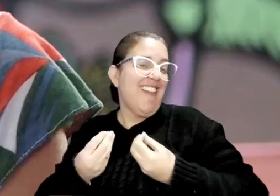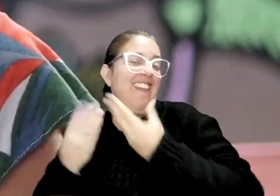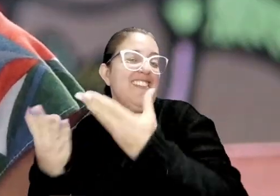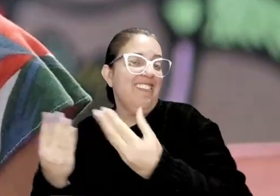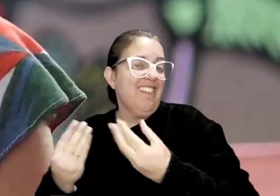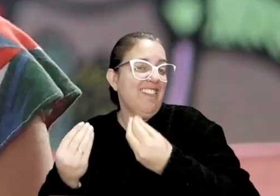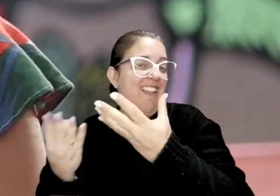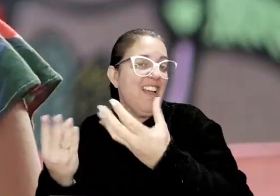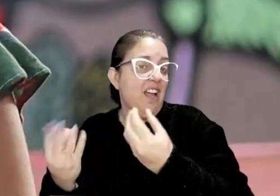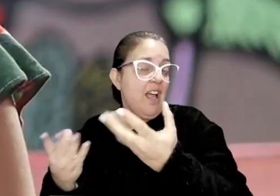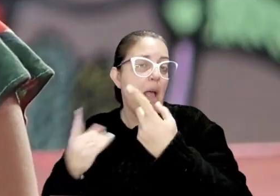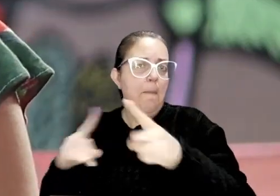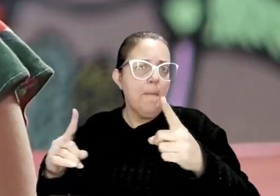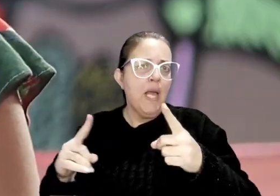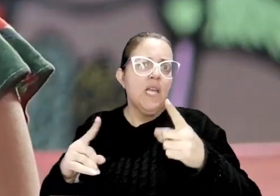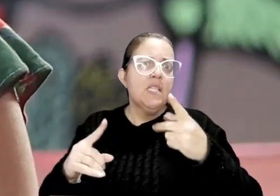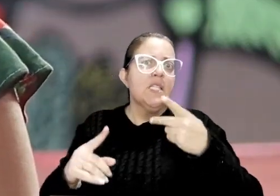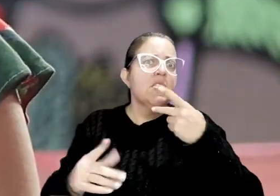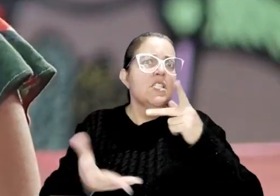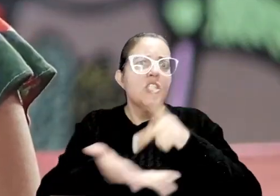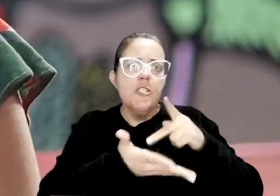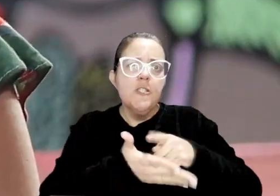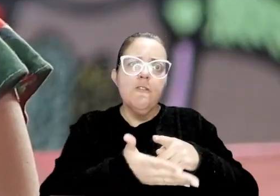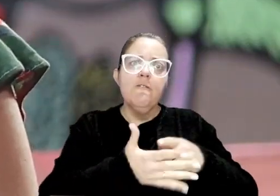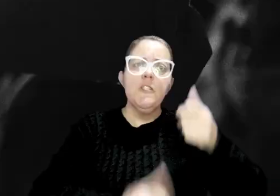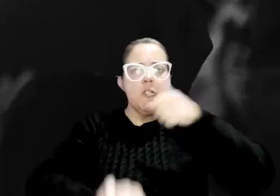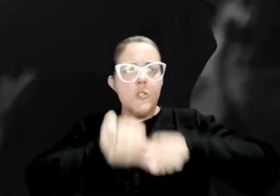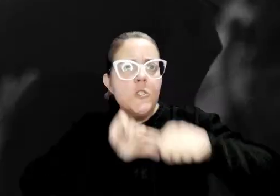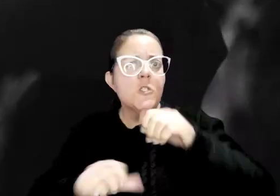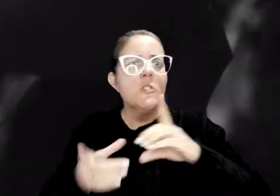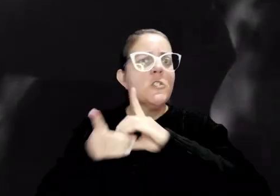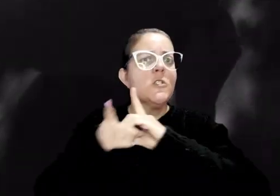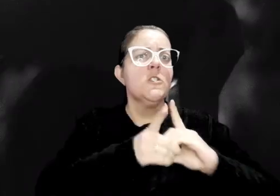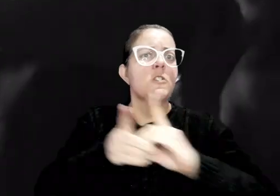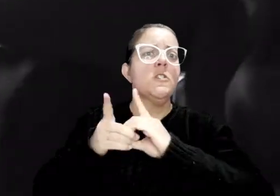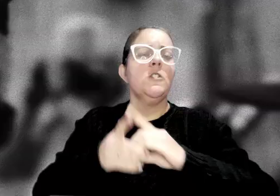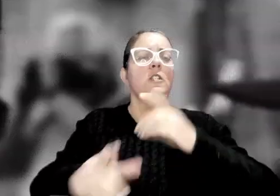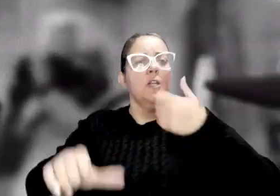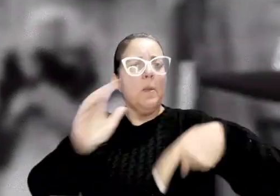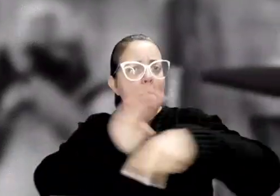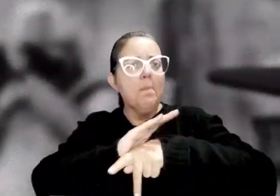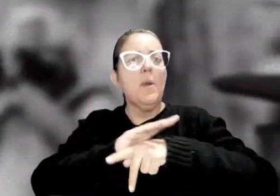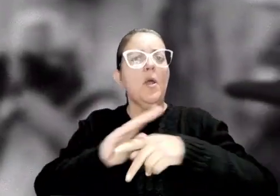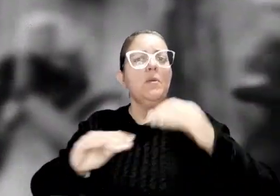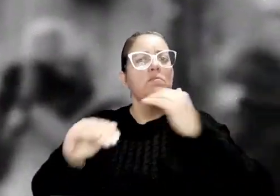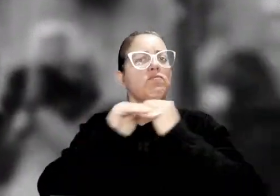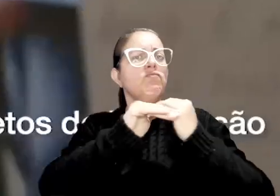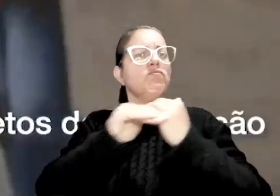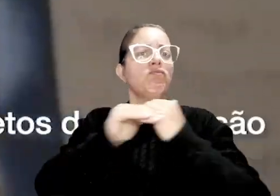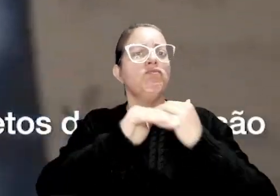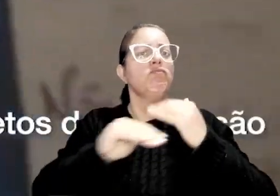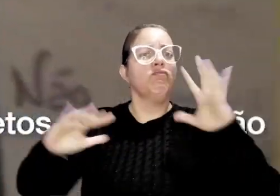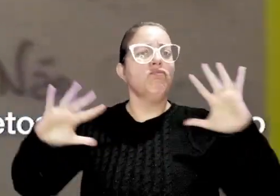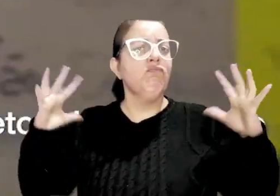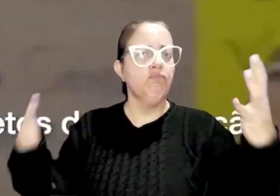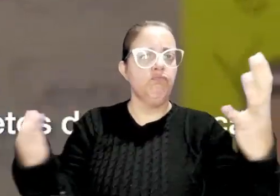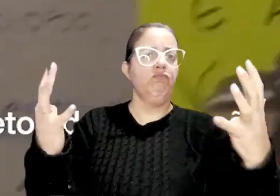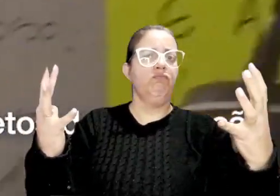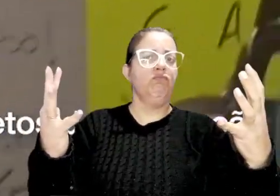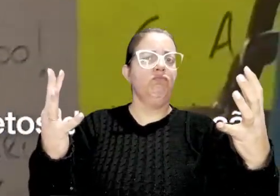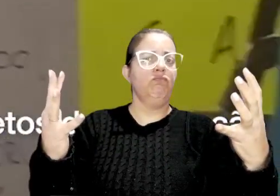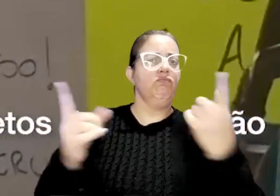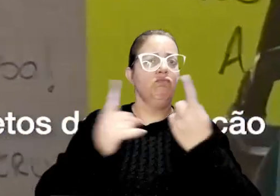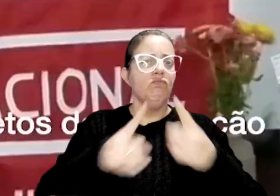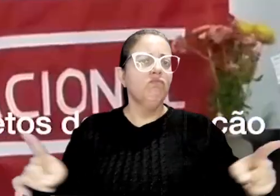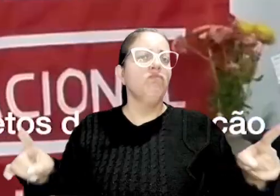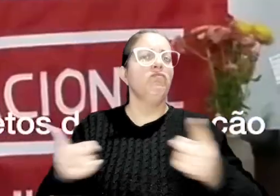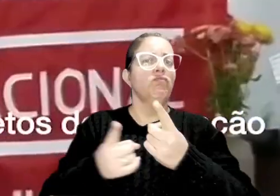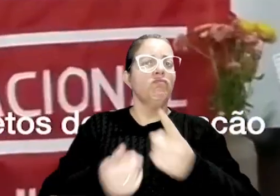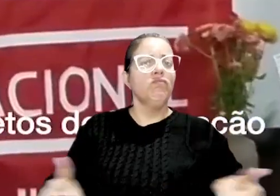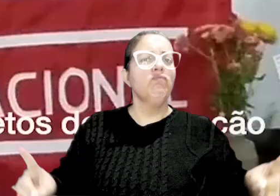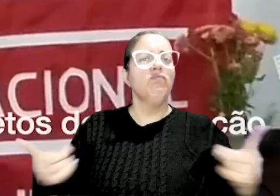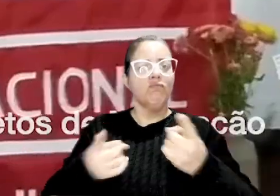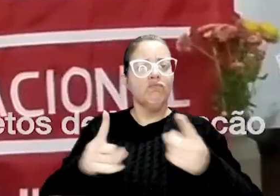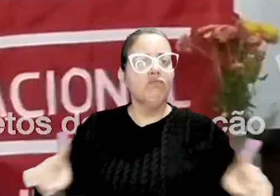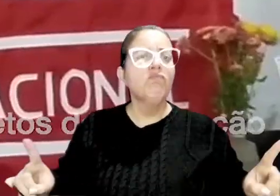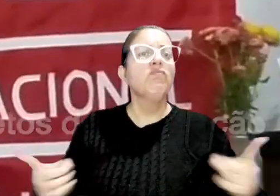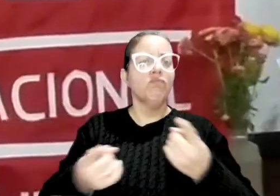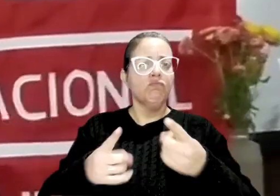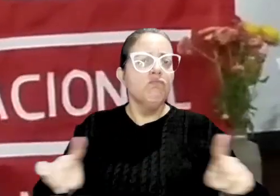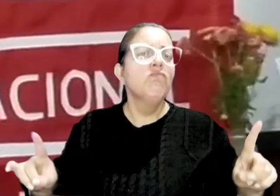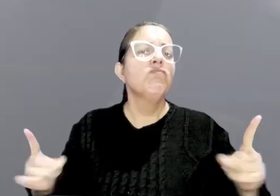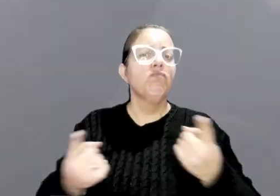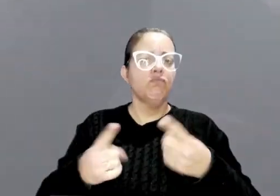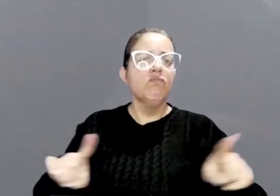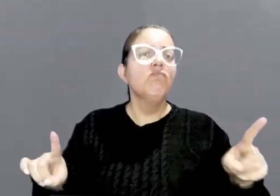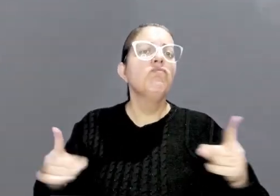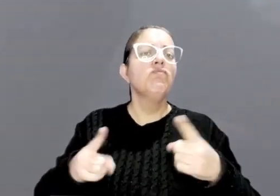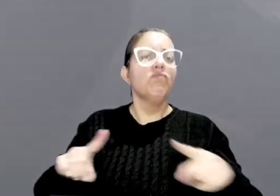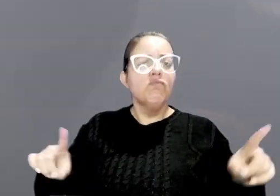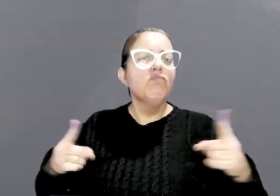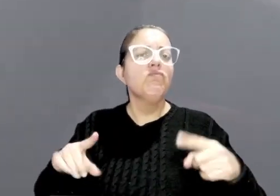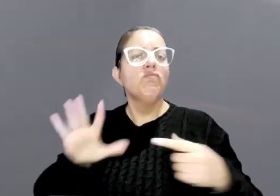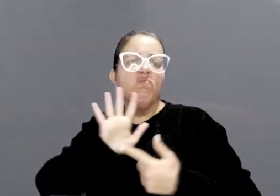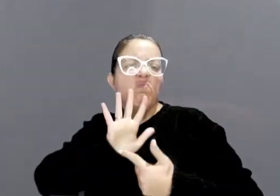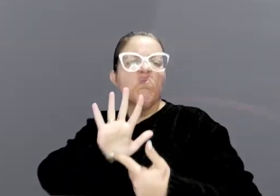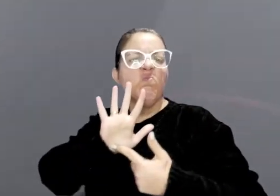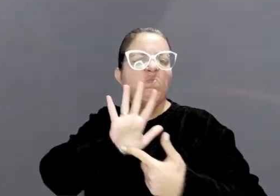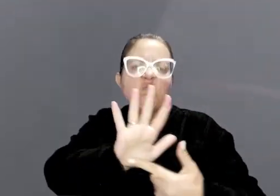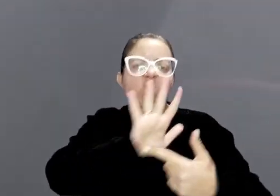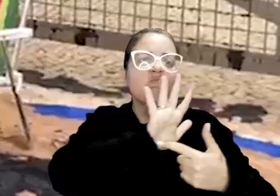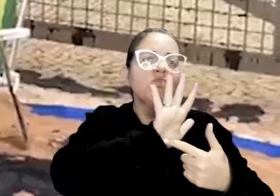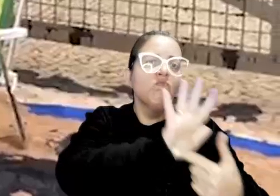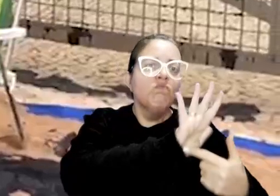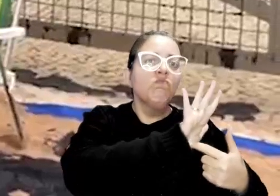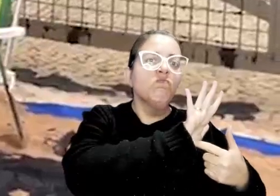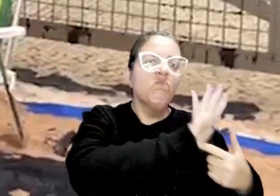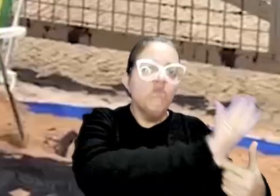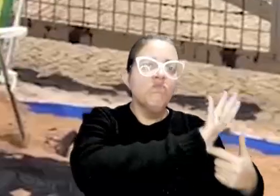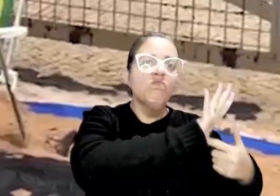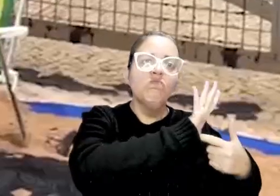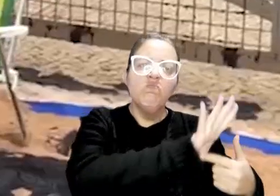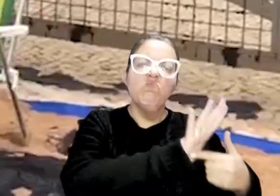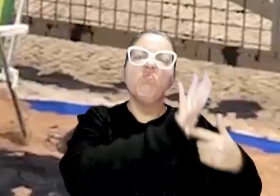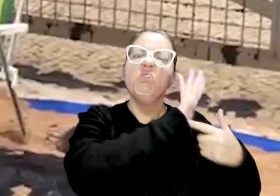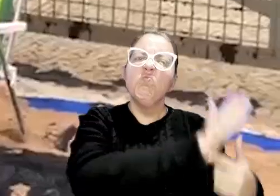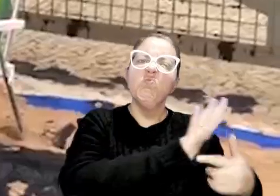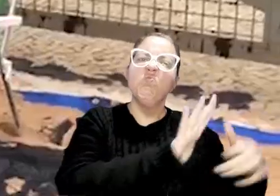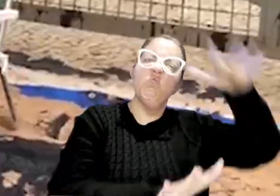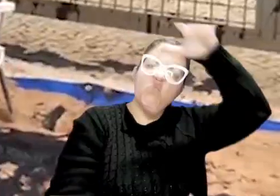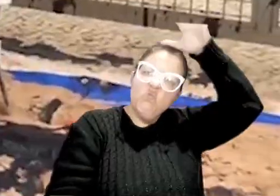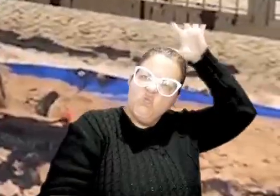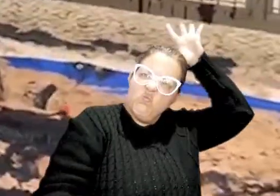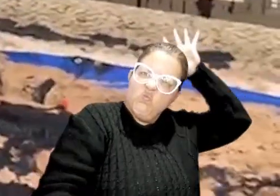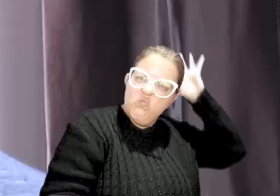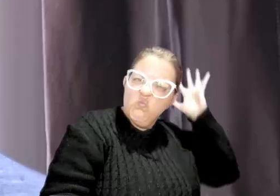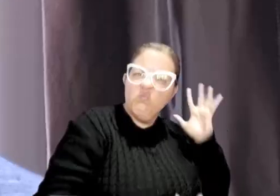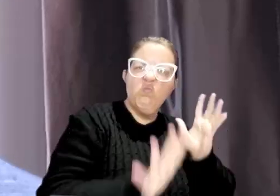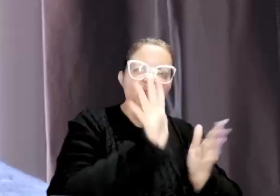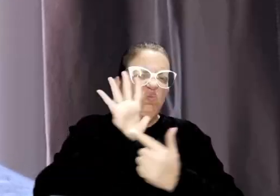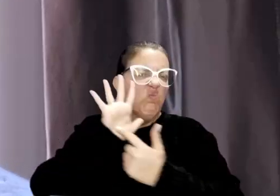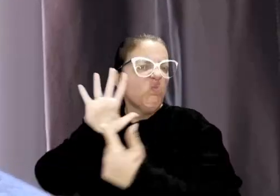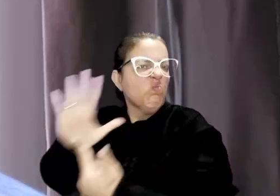democracia nos procedimentos de avaliação de Equidade [Música] ambiental o a produção de